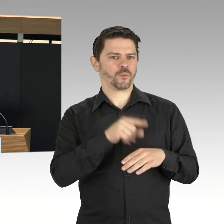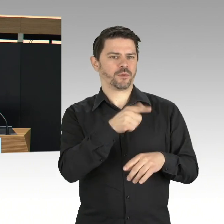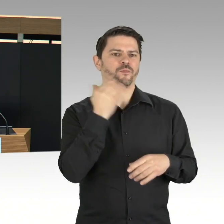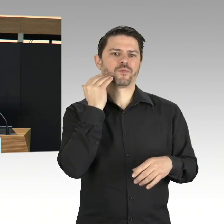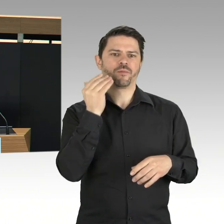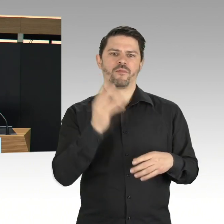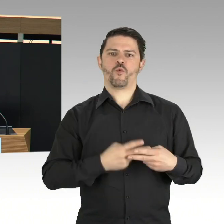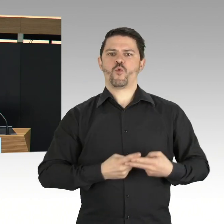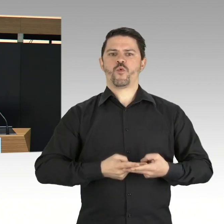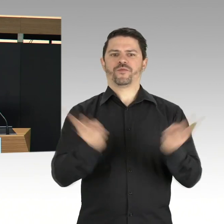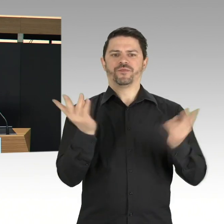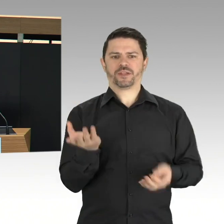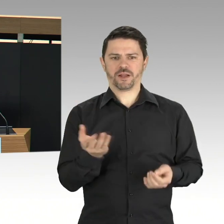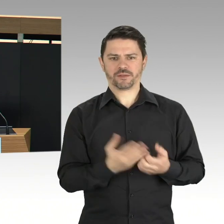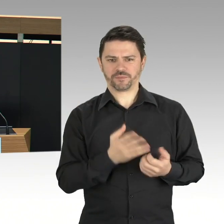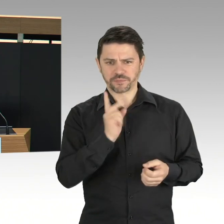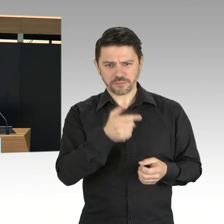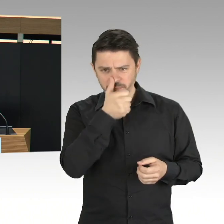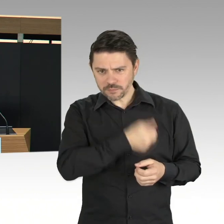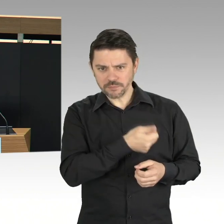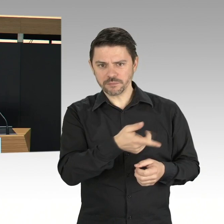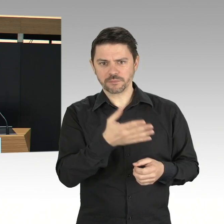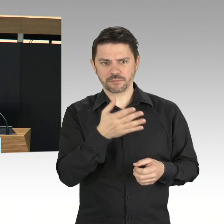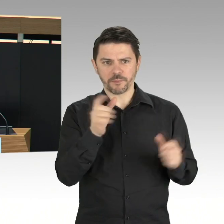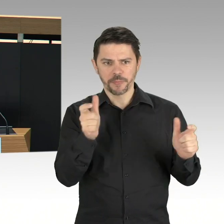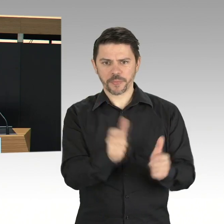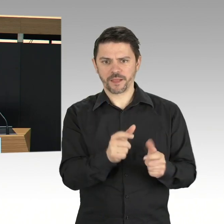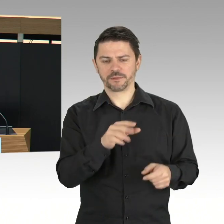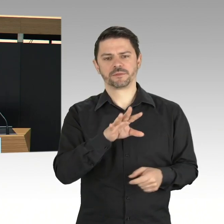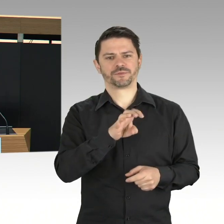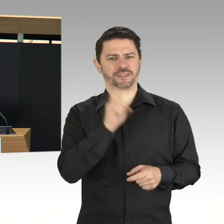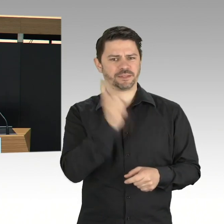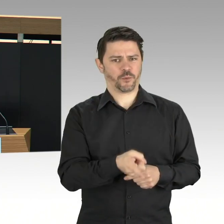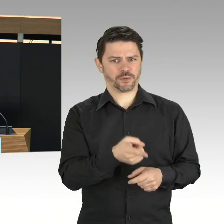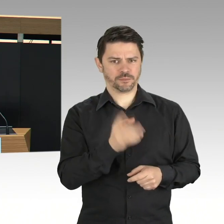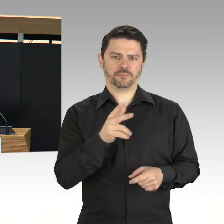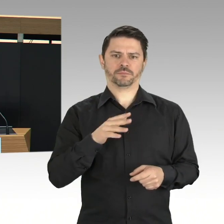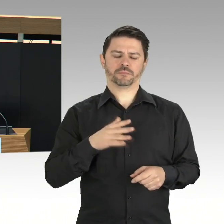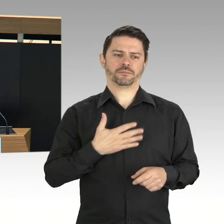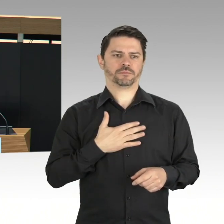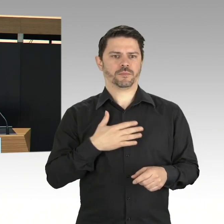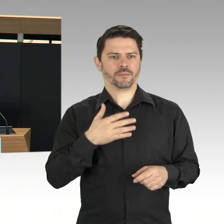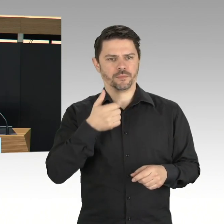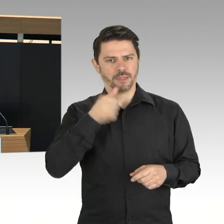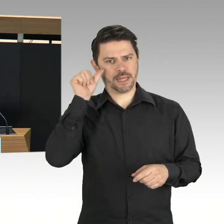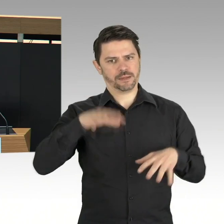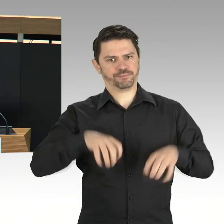und es im Grundsatz doch darum geht, ob der Markt für die Menschen da ist oder die Menschen für den Markt da sind, meine Damen und Herren.